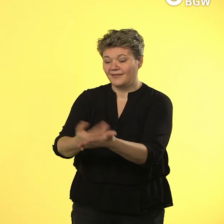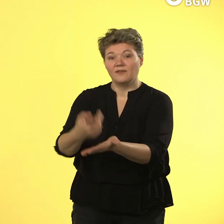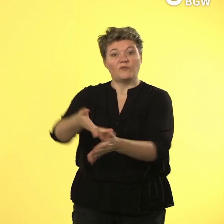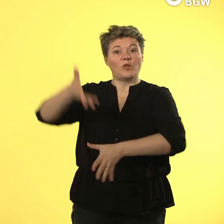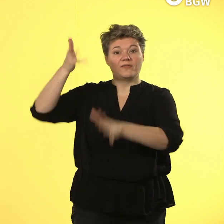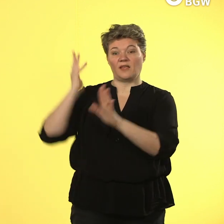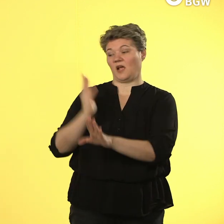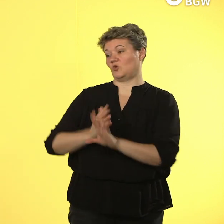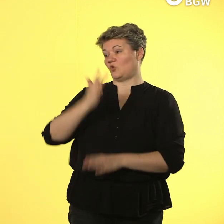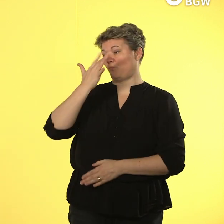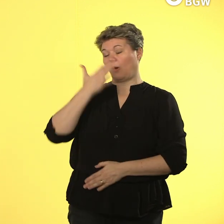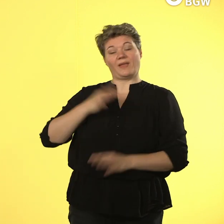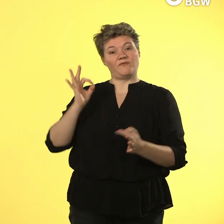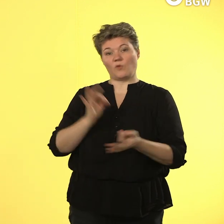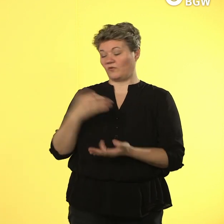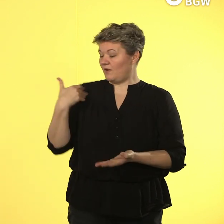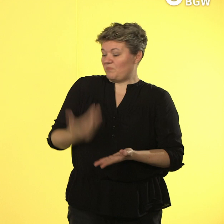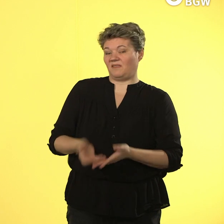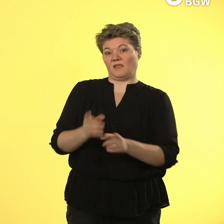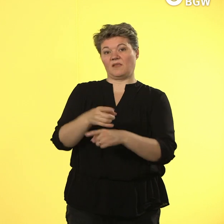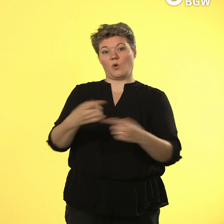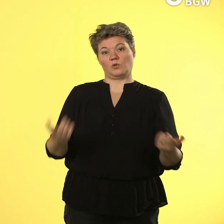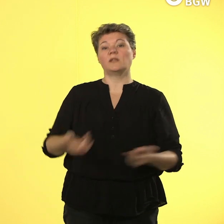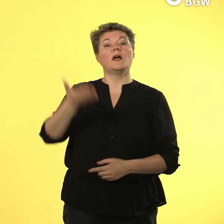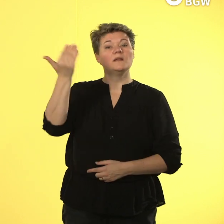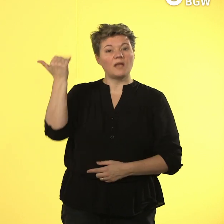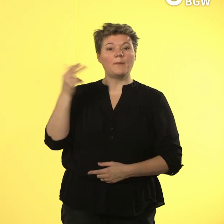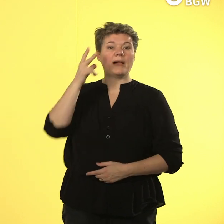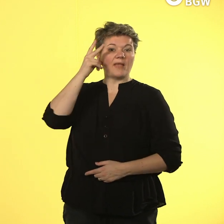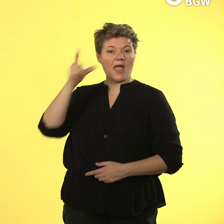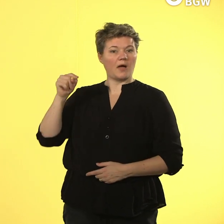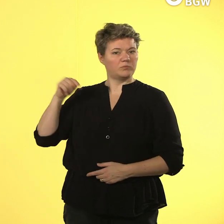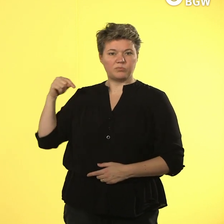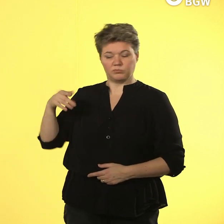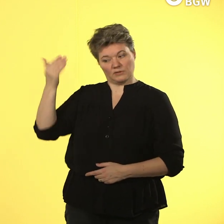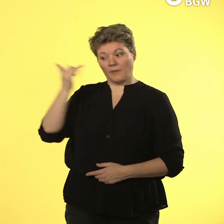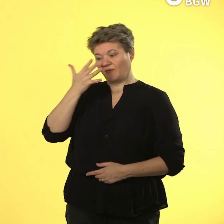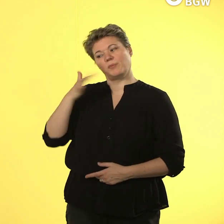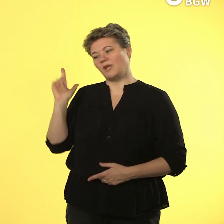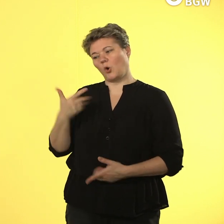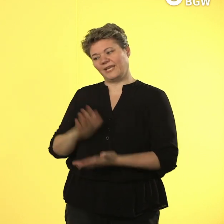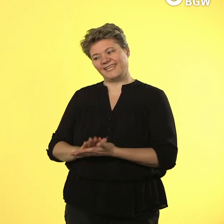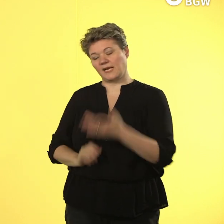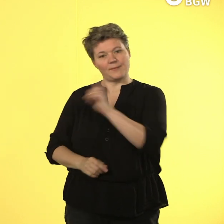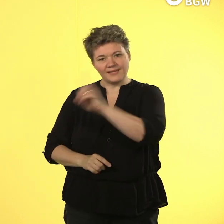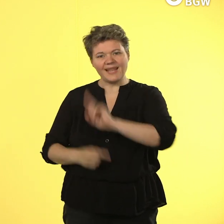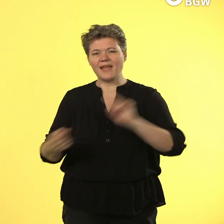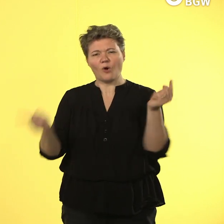Hat damals bei Herrn Lehmkuhl auch nicht geklappt. Sondern im Gegenteil, es ist sehr wichtig für diese Frau, dass sie genau weiß, was als Nächstes kommt,